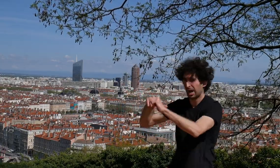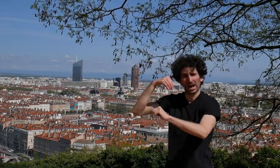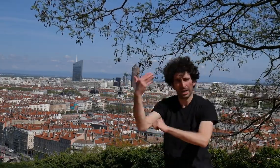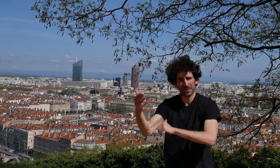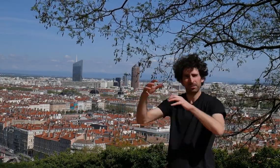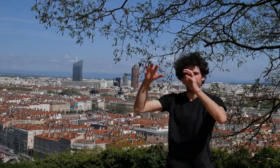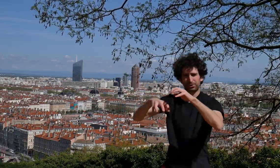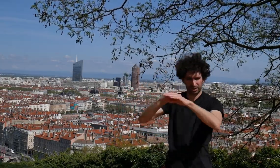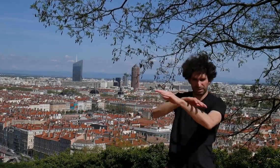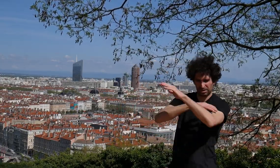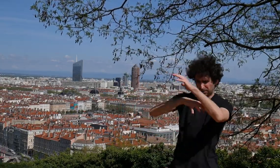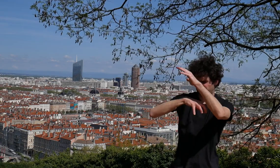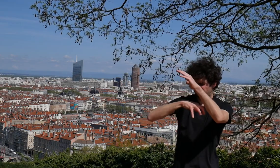Et après, il pleut.